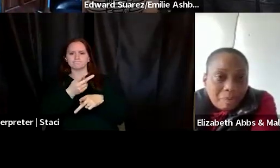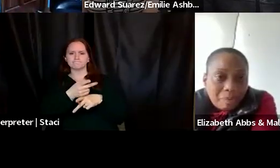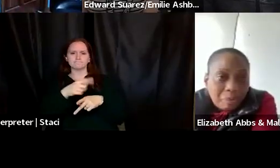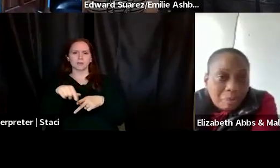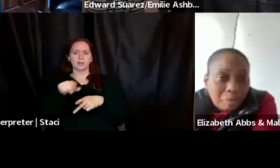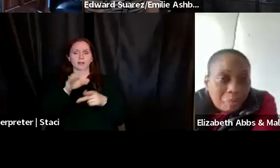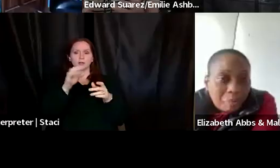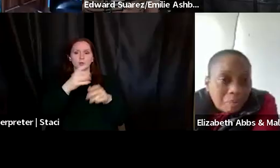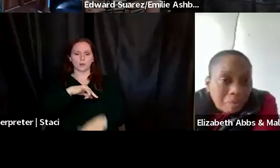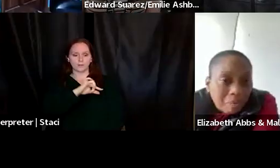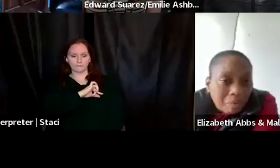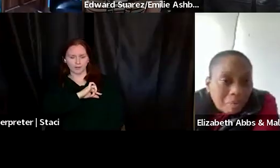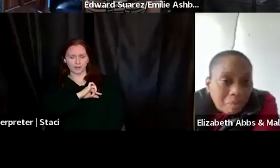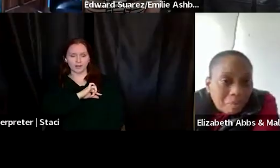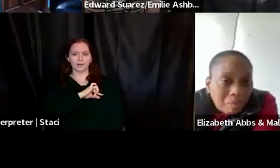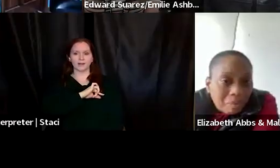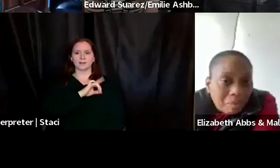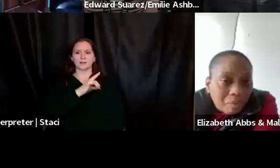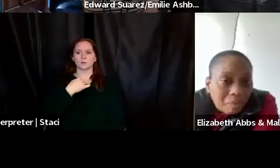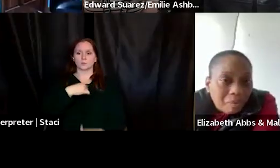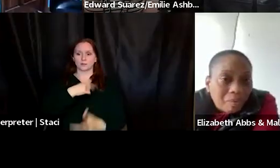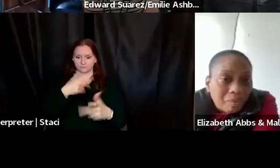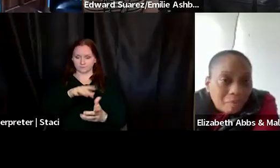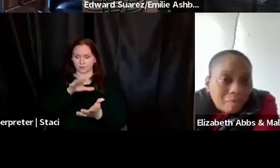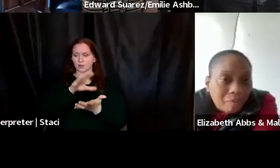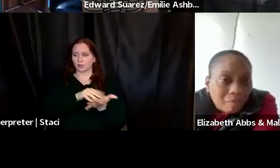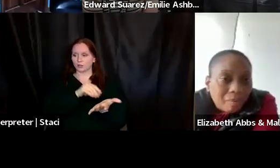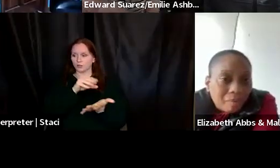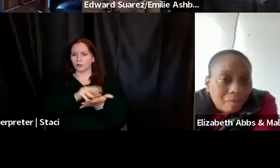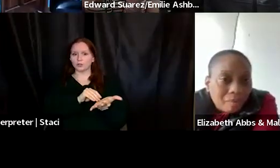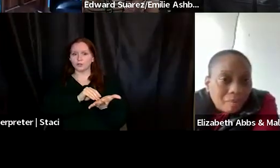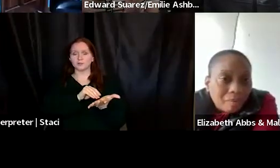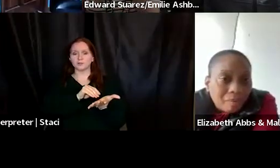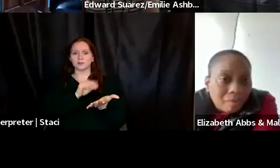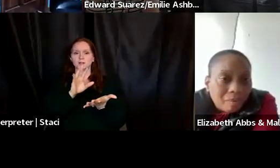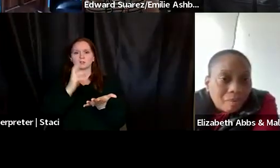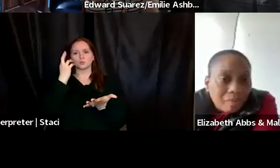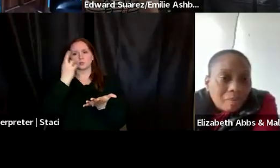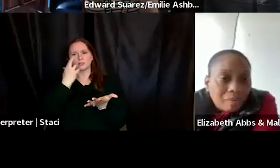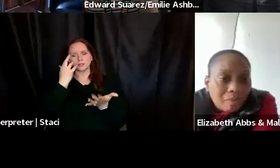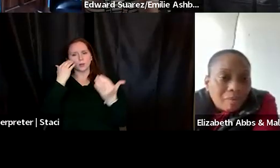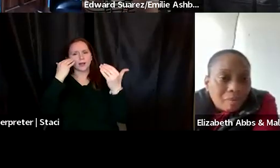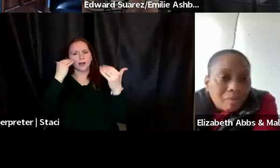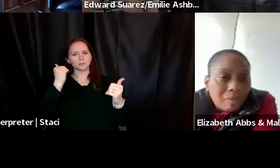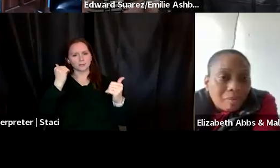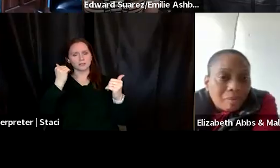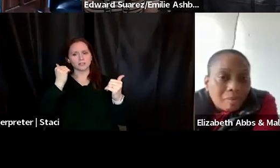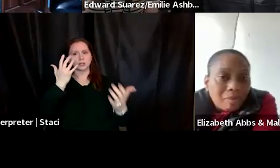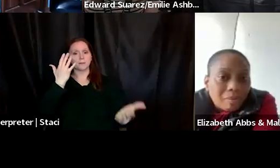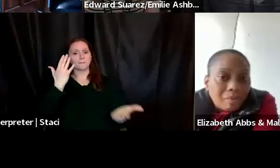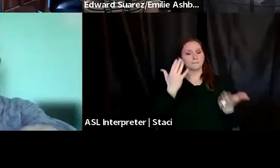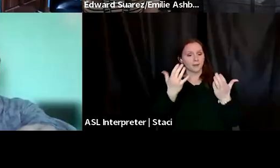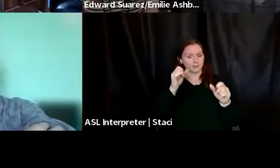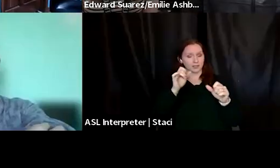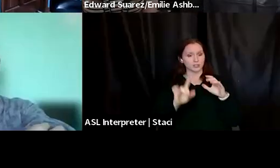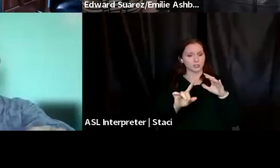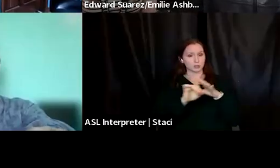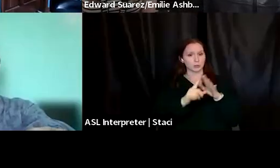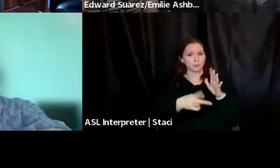Así que creo que, nuevamente, incluir a tantas personas como sea posible para dar a conocer